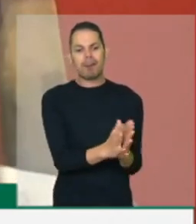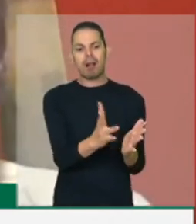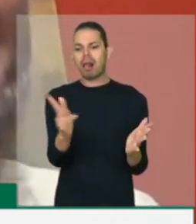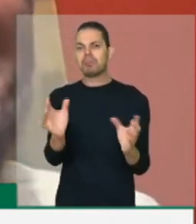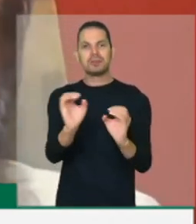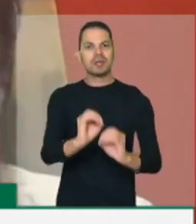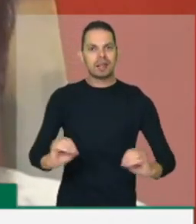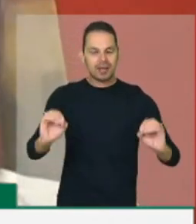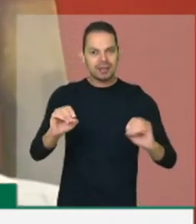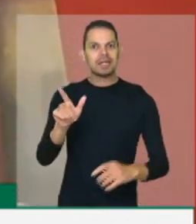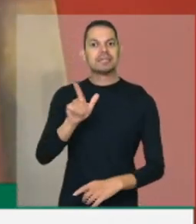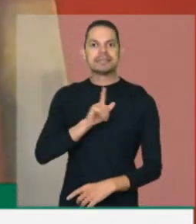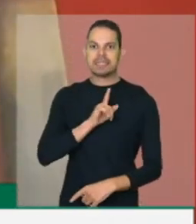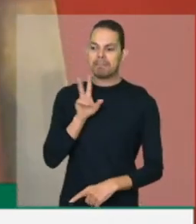PROCESSO DE PROTEÇÃO AO PRESIDENTE BOLSONARO